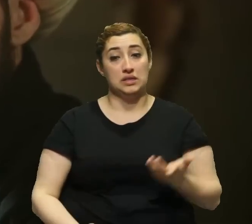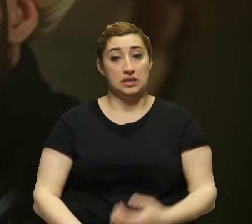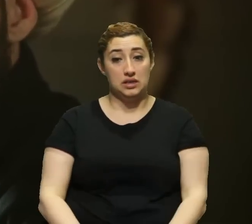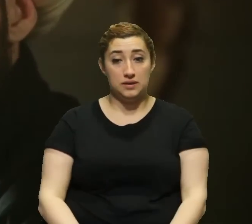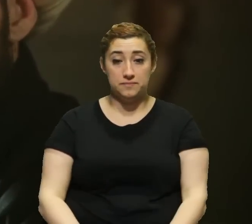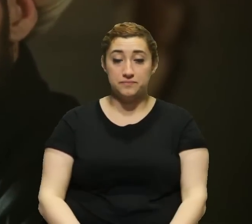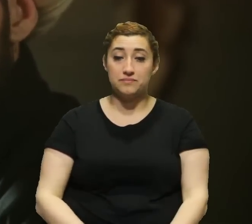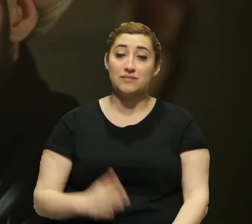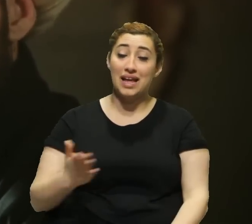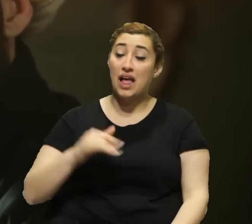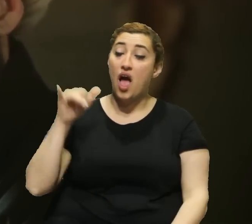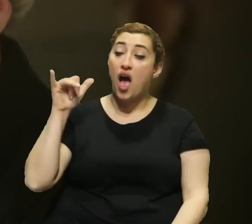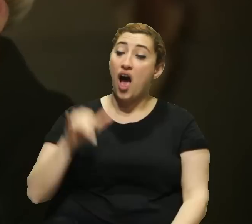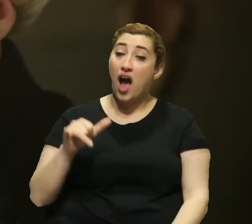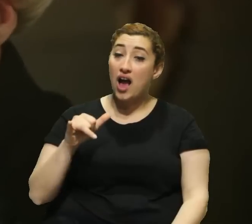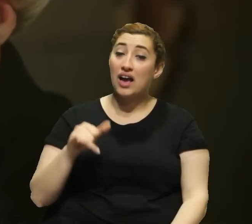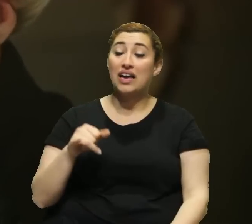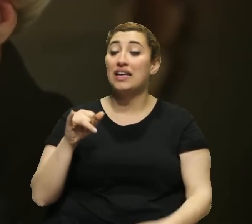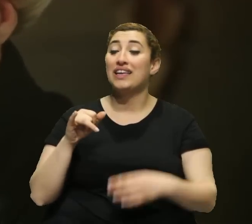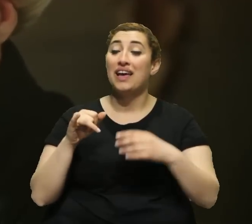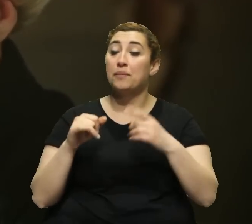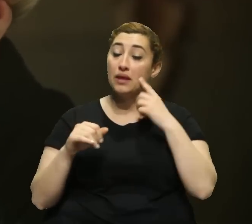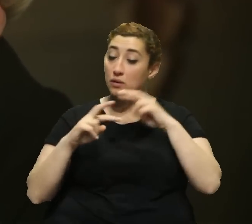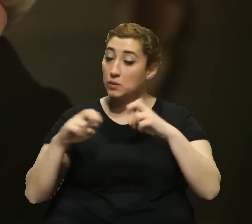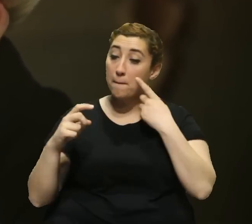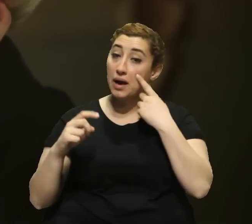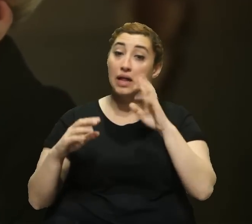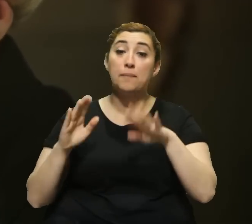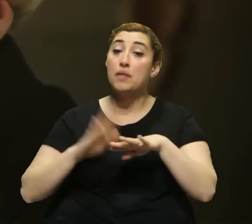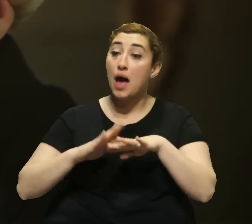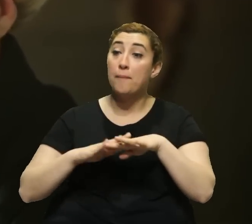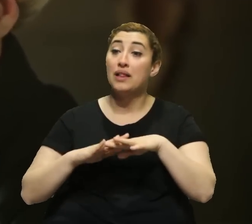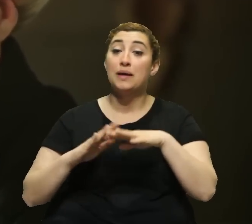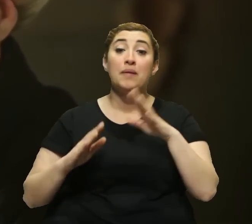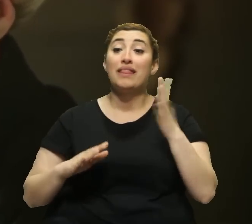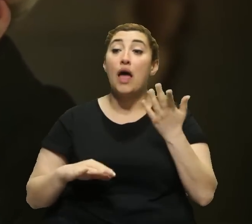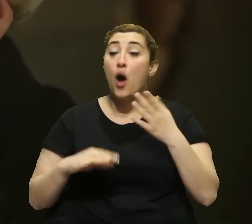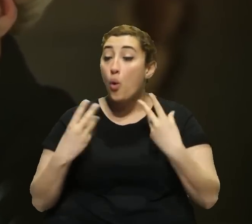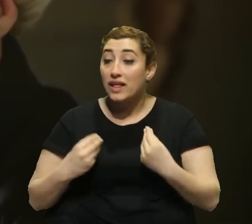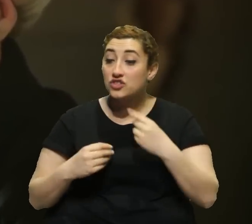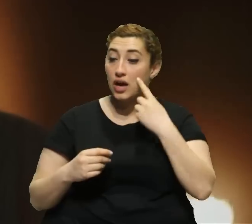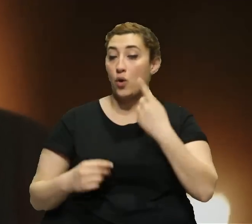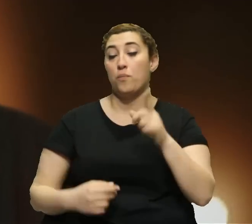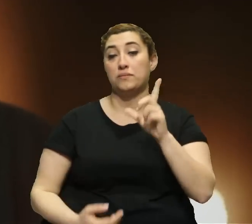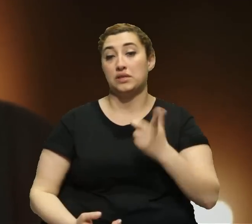Hele adalet kılı bir yara bakalım. Bire mi yara, kırka mı yara Kasım Efendi.